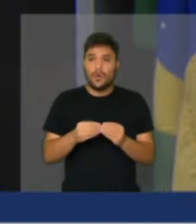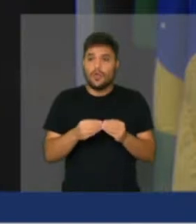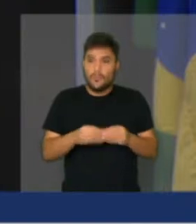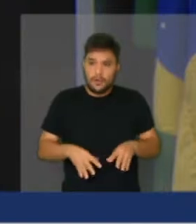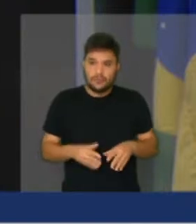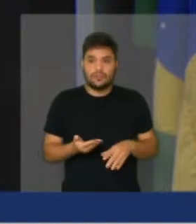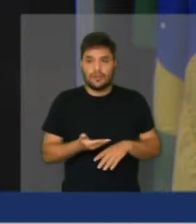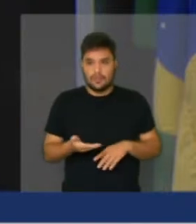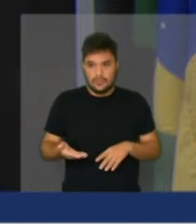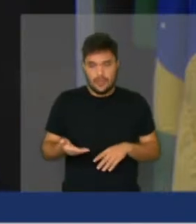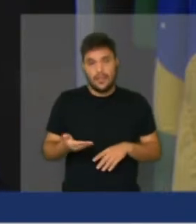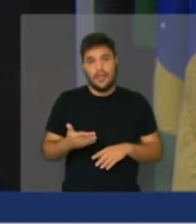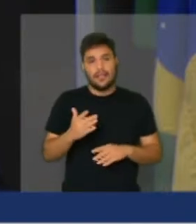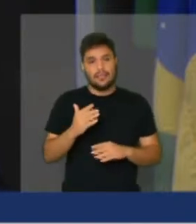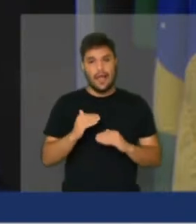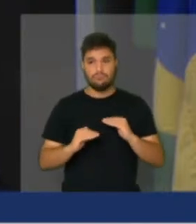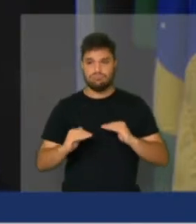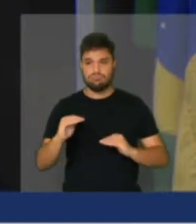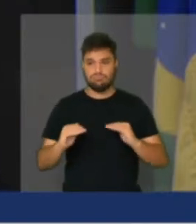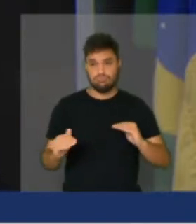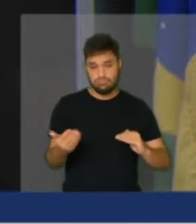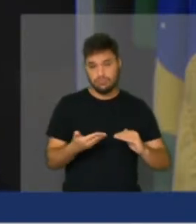IMPACTO NEGATIVO DE NOSSAS DISPAROIDADES INTERREGIONAIS SOBRE A ARRECADAÇÃO LOCAL,